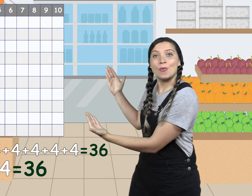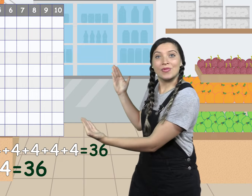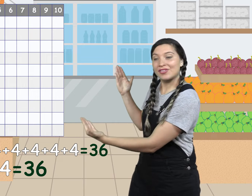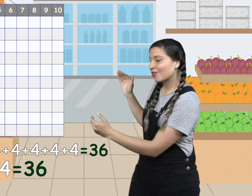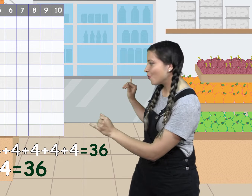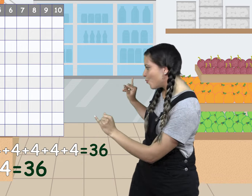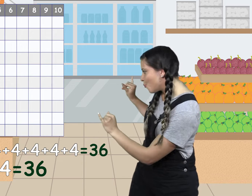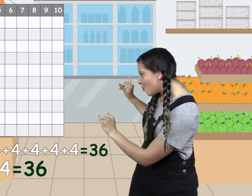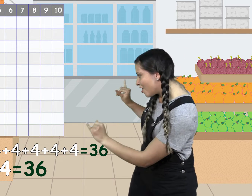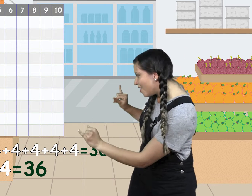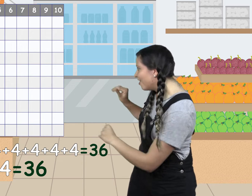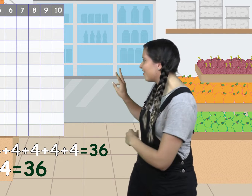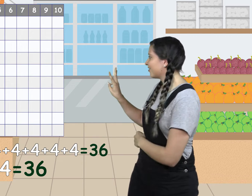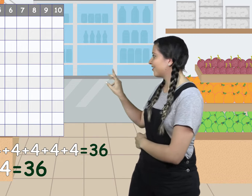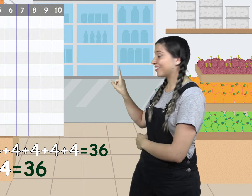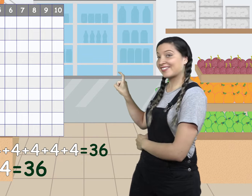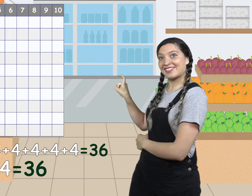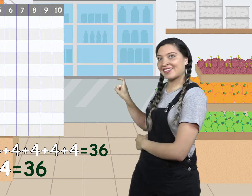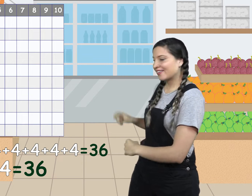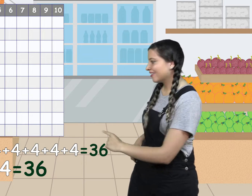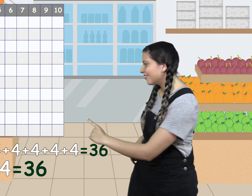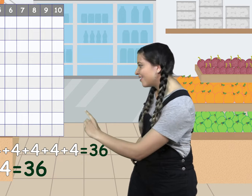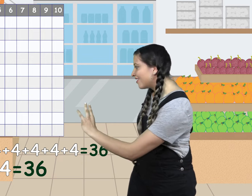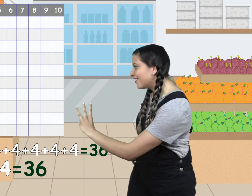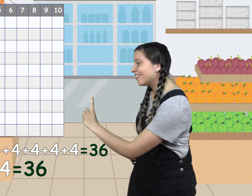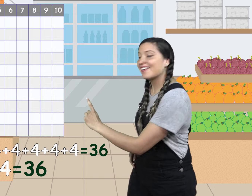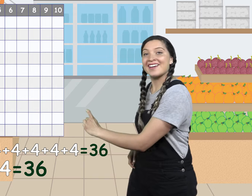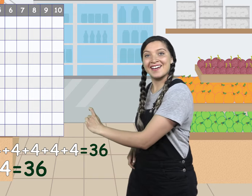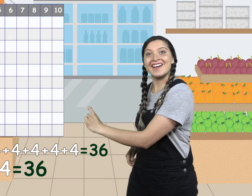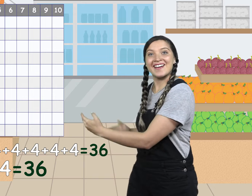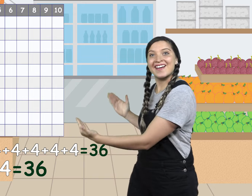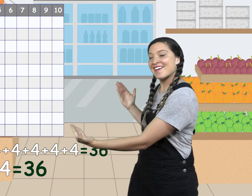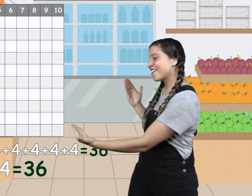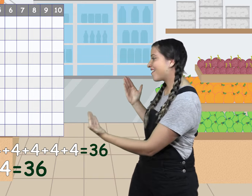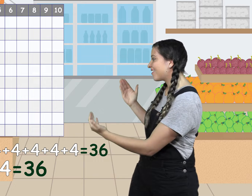Como ven, son equivalentes las dos formas, dan lo mismo.